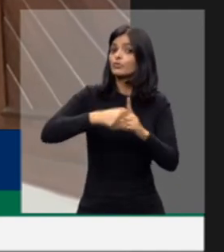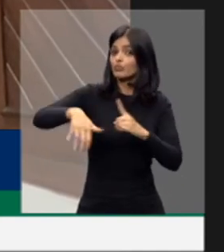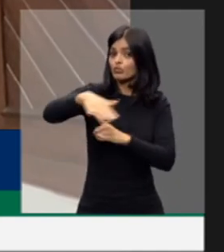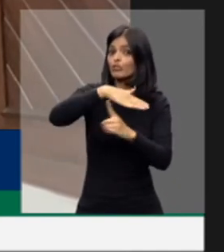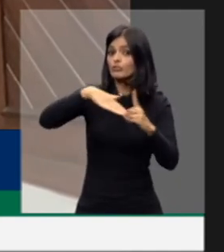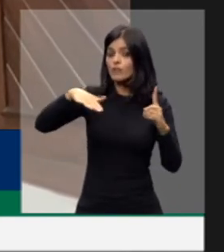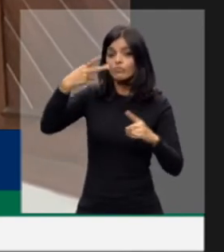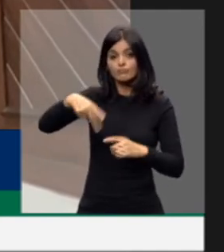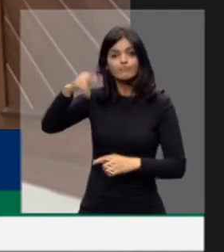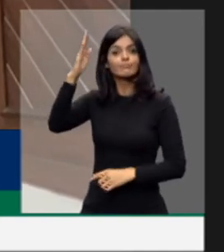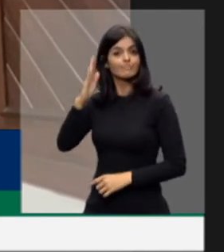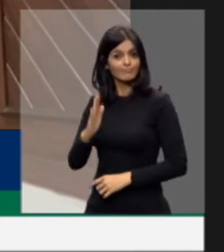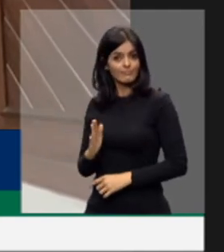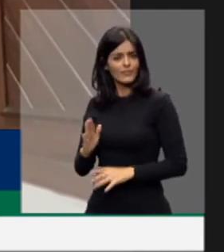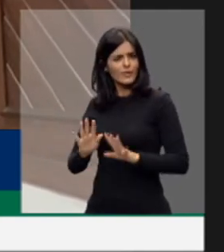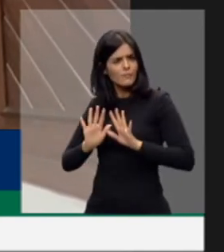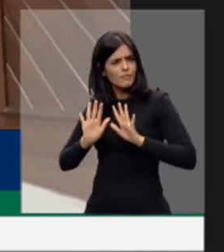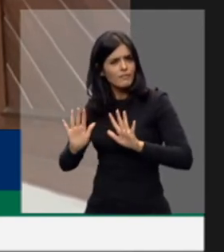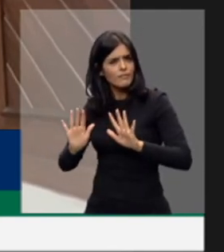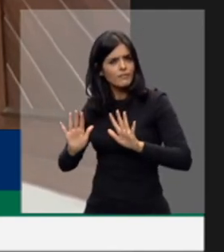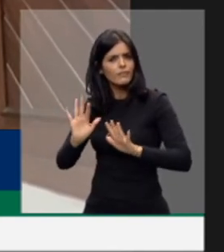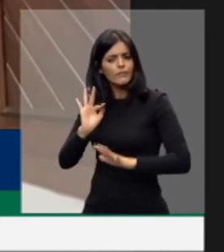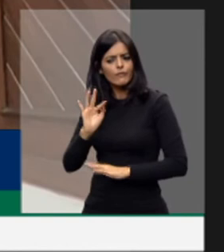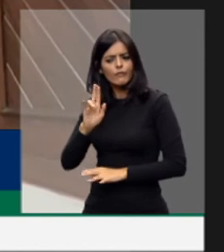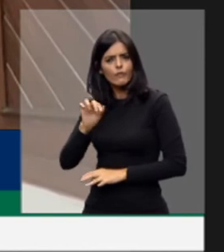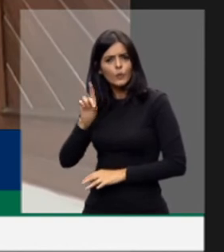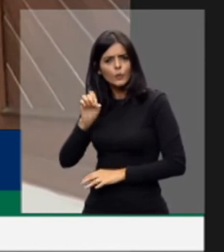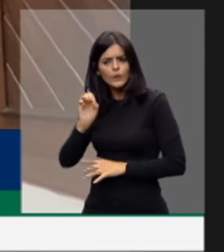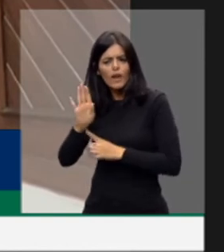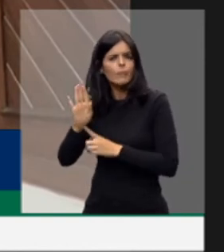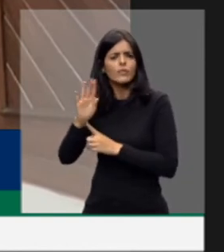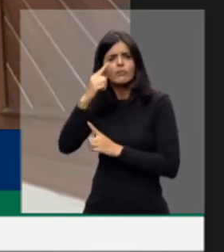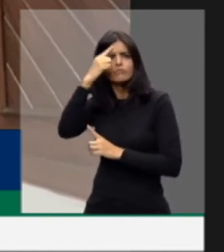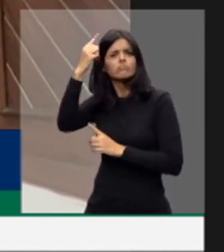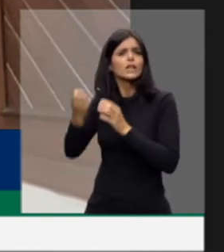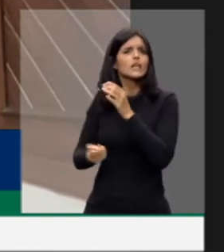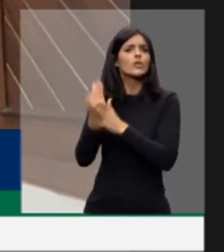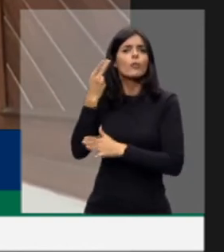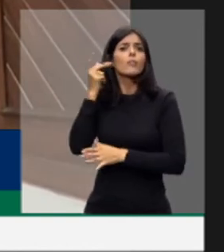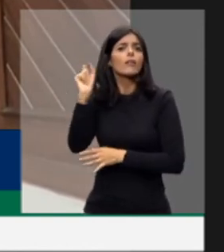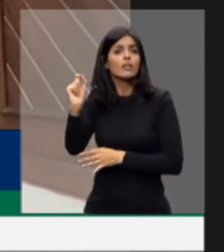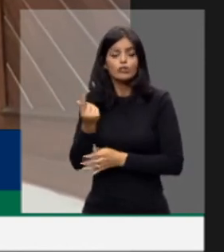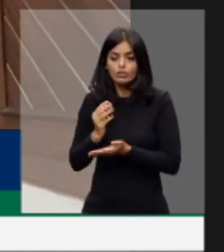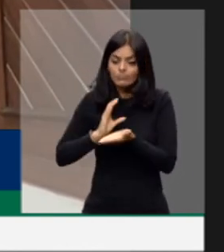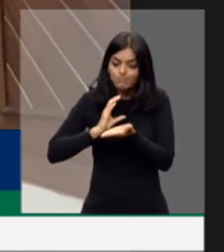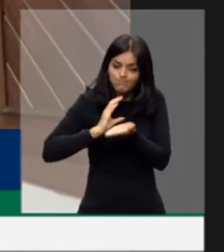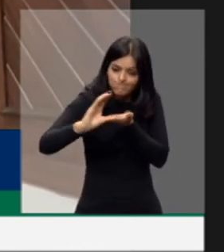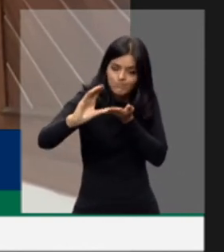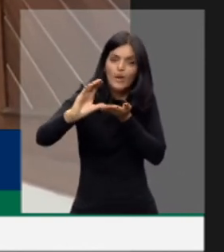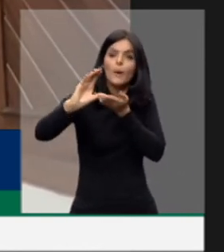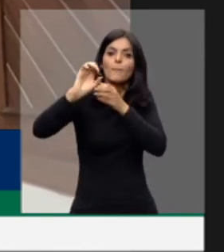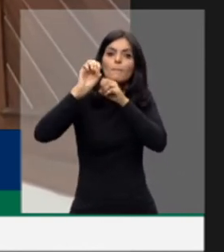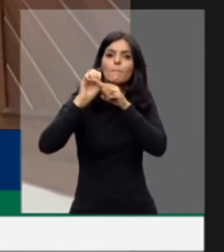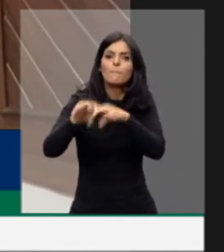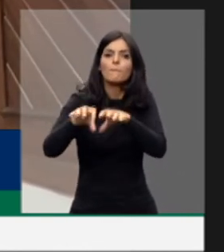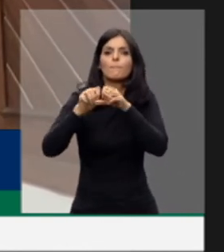INSTITUIÇÕES MUITO IMPORTANTES QUE CUMPREM PAPÉIS SOCIAIS RELEVANTES PARA O BRASIL. MAS O FUNDEB,